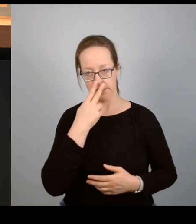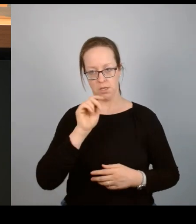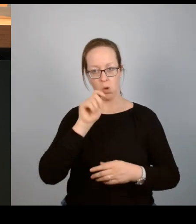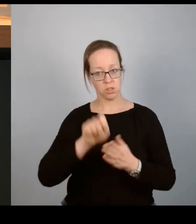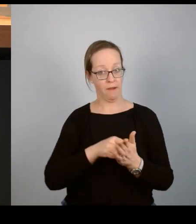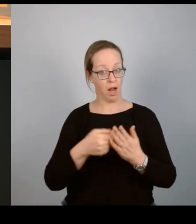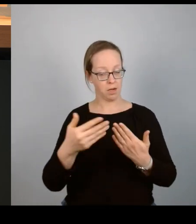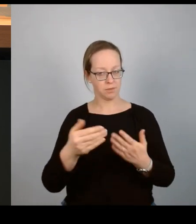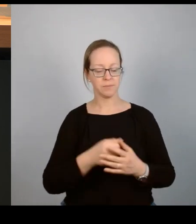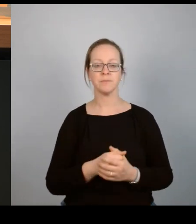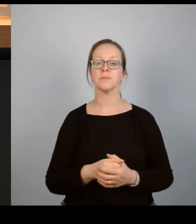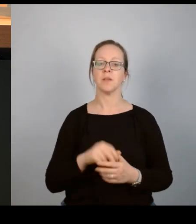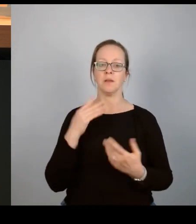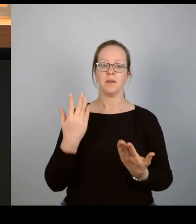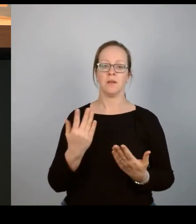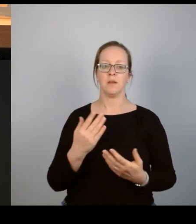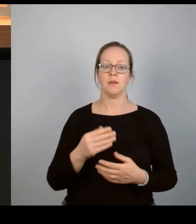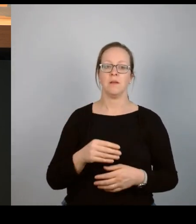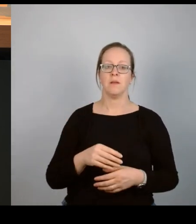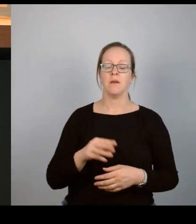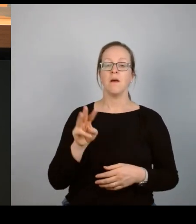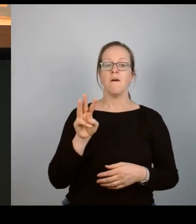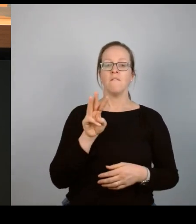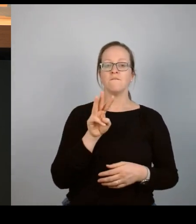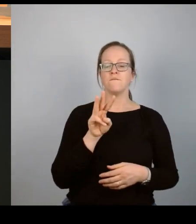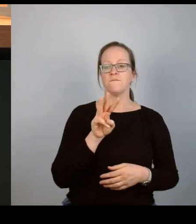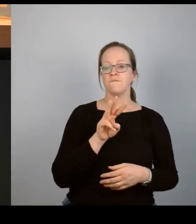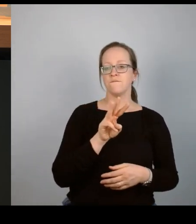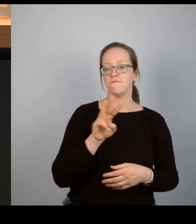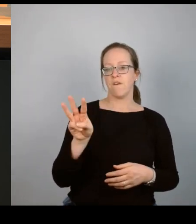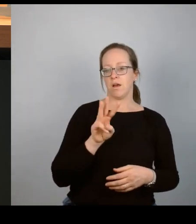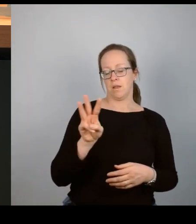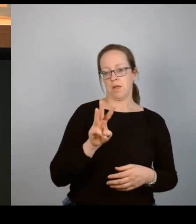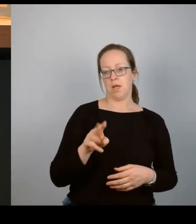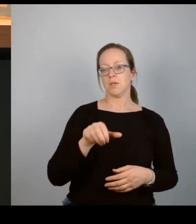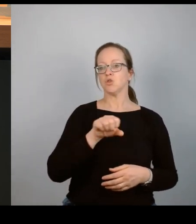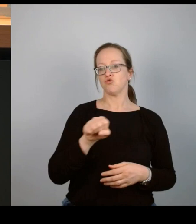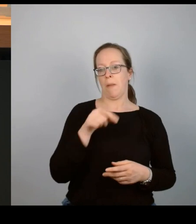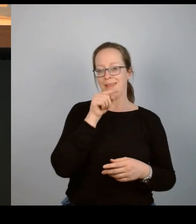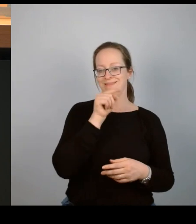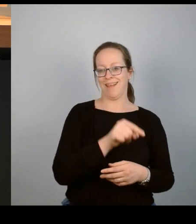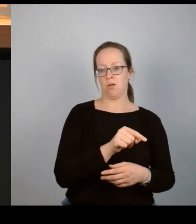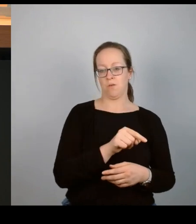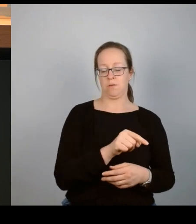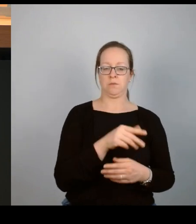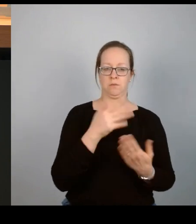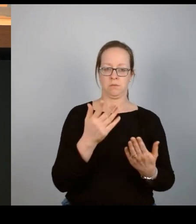Lage ist, das zu tun. Lichterfelde Süd. Vor kurzem gab es eine Diskussion um die Verkehrsanbindung.